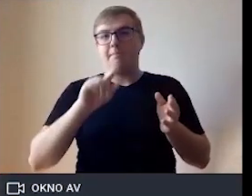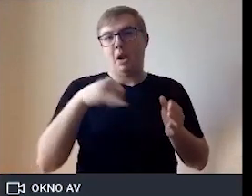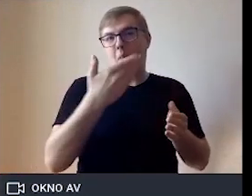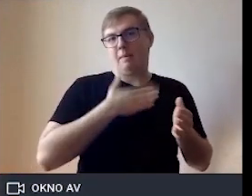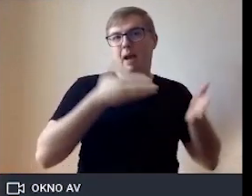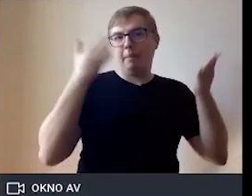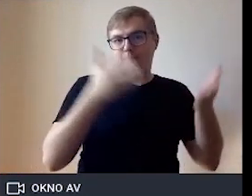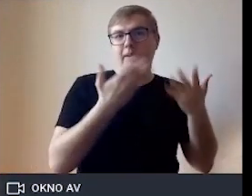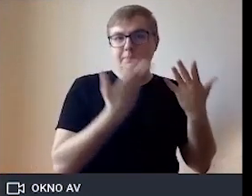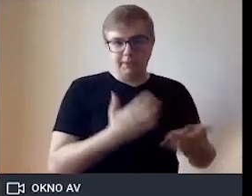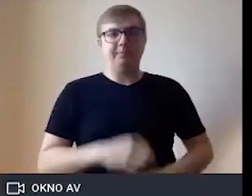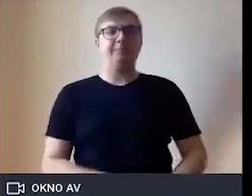PJM zastąpił go w całości.